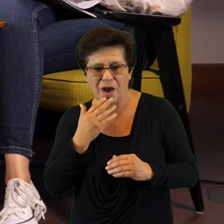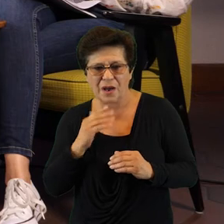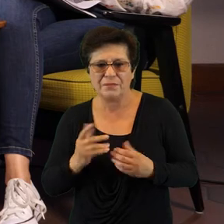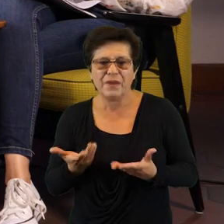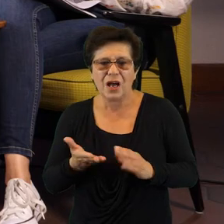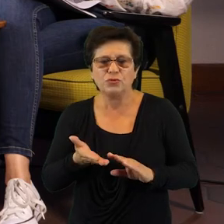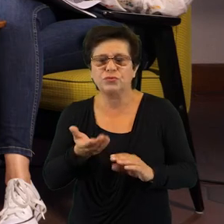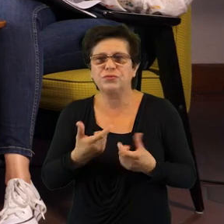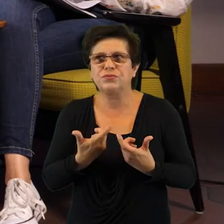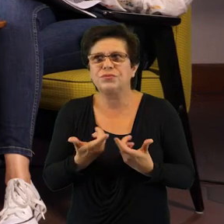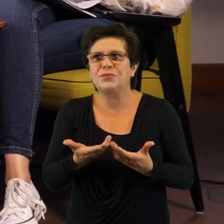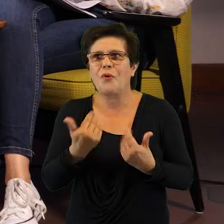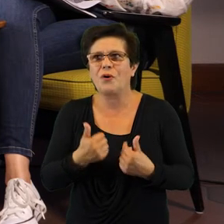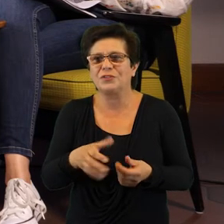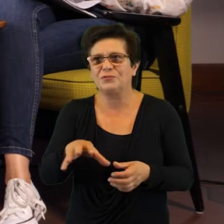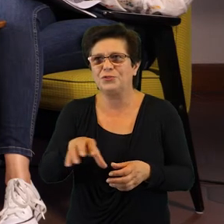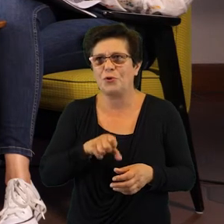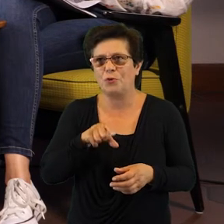O tym będziemy dzisiaj, między wierszami, mówili.